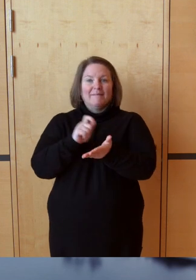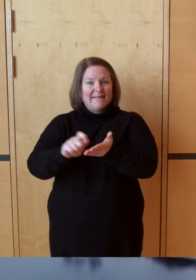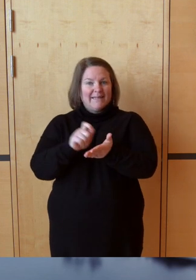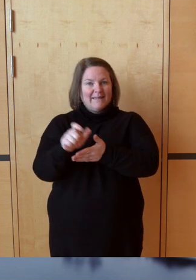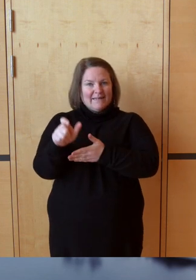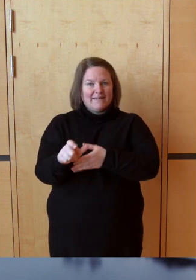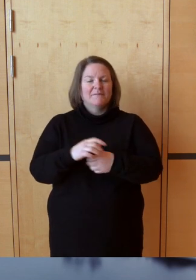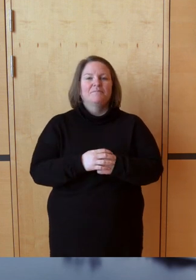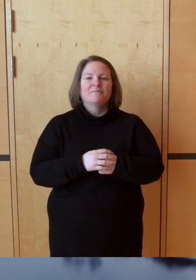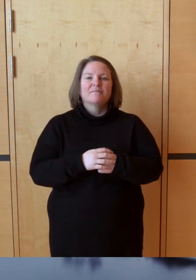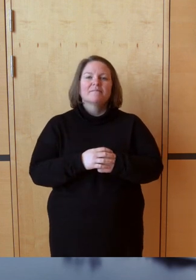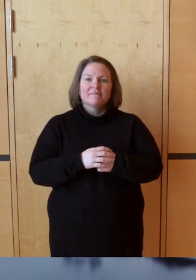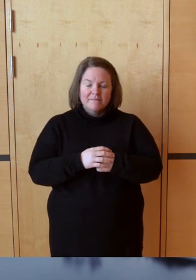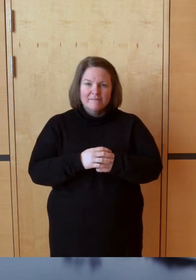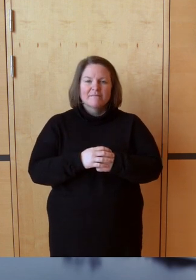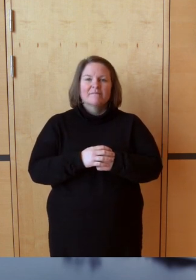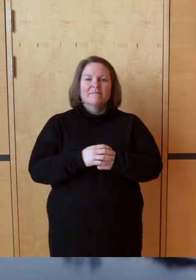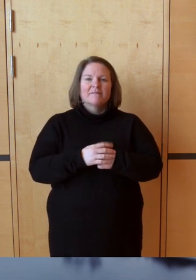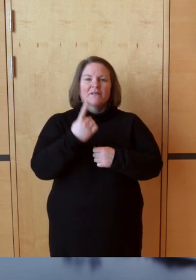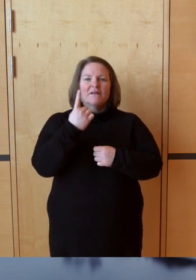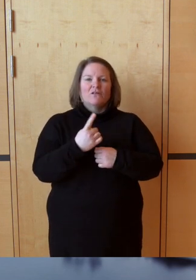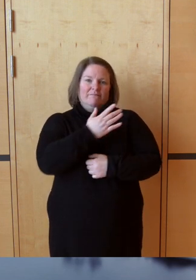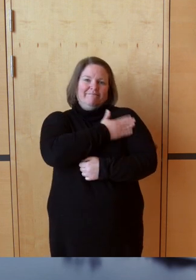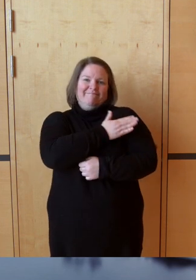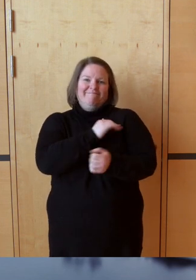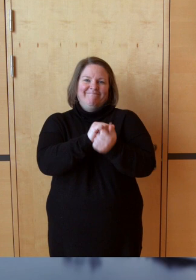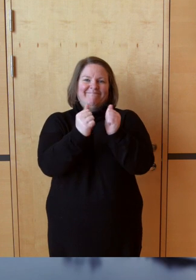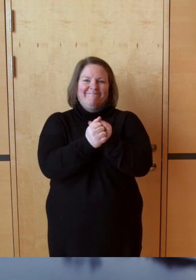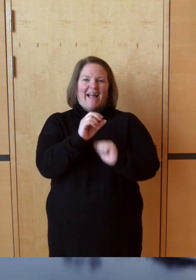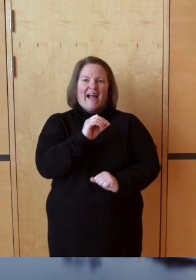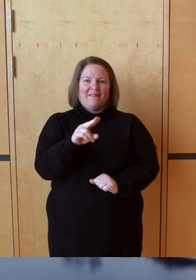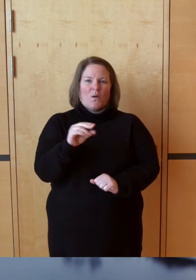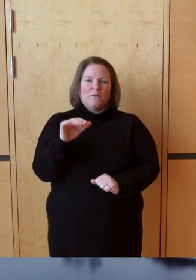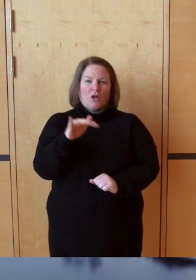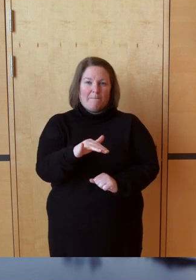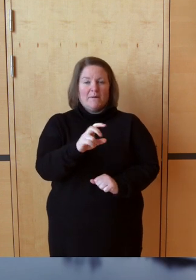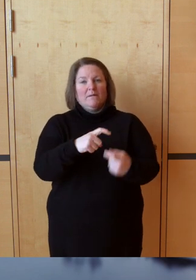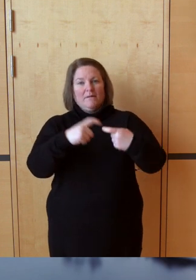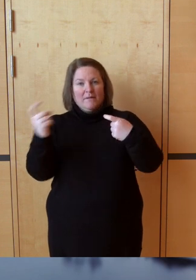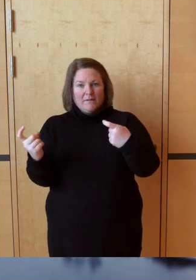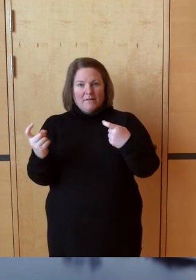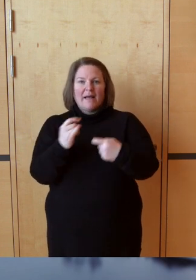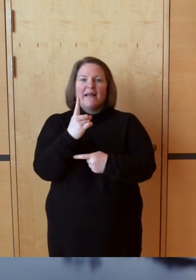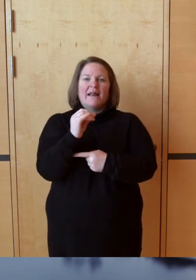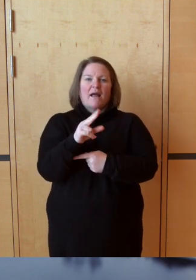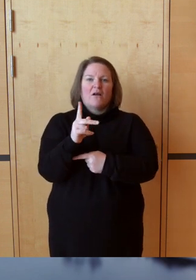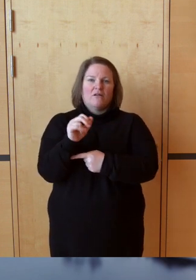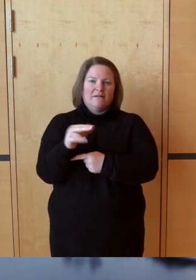Du hade först fråga dem en besättning sen den dära nå sen så när man sammanträdet och då går Call Stina tjänstgör